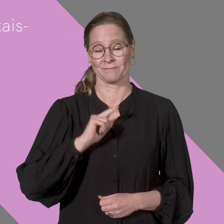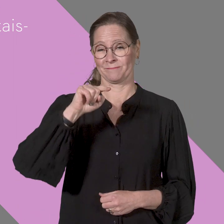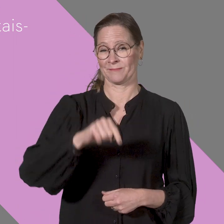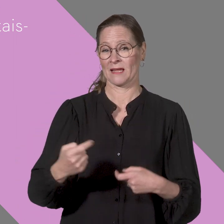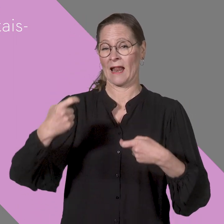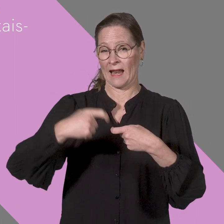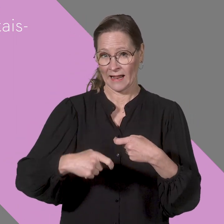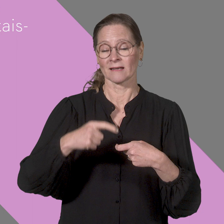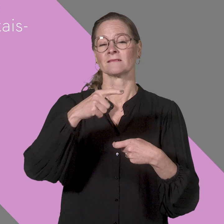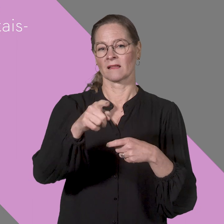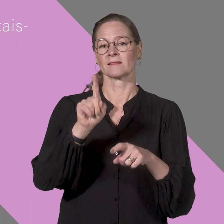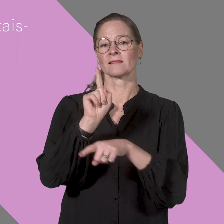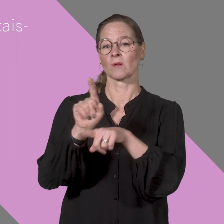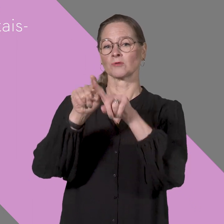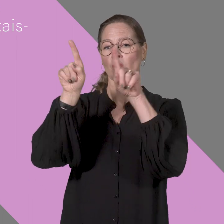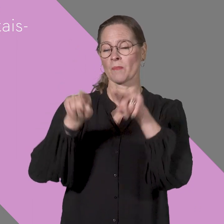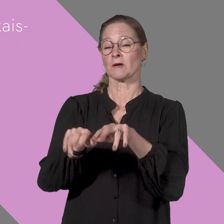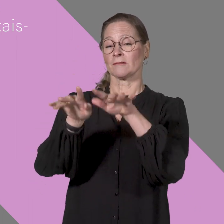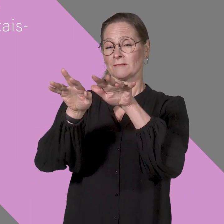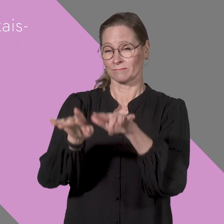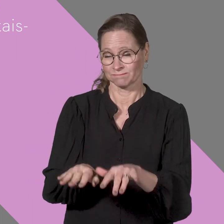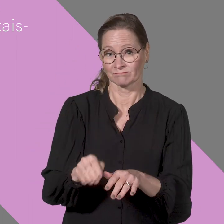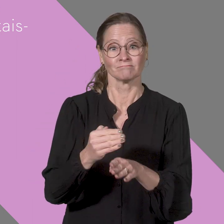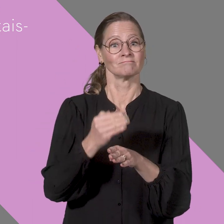Käy siis täyttämässä tilauslomake oheisen linkin kautta, -